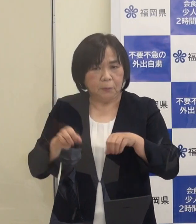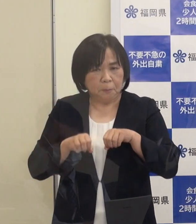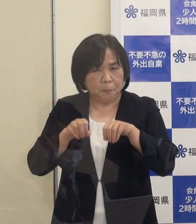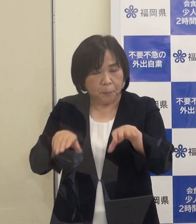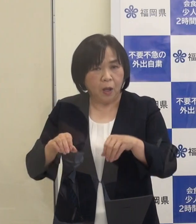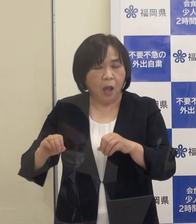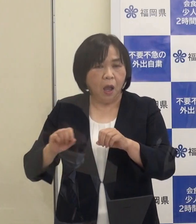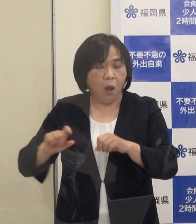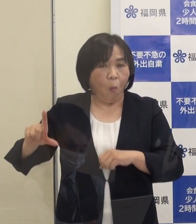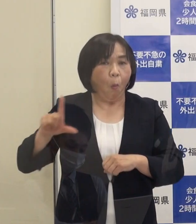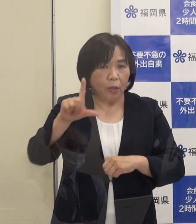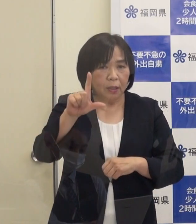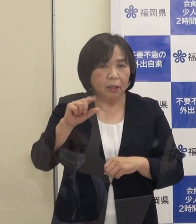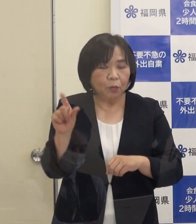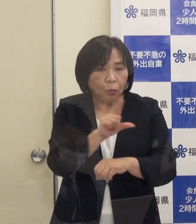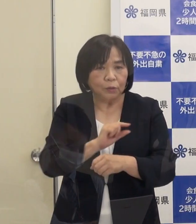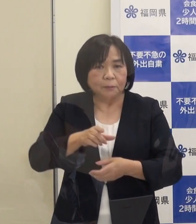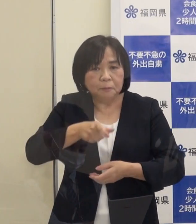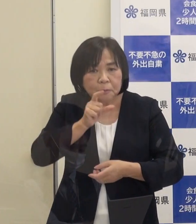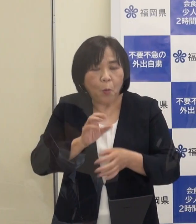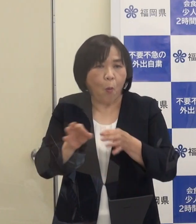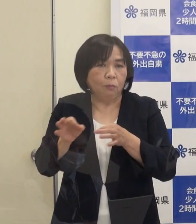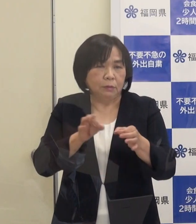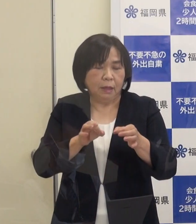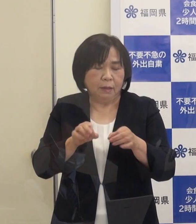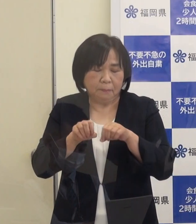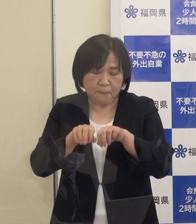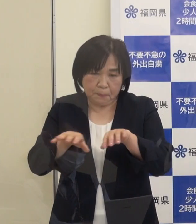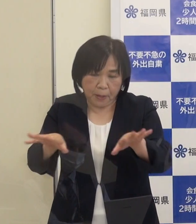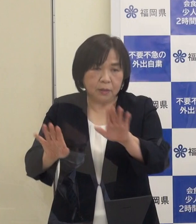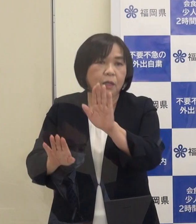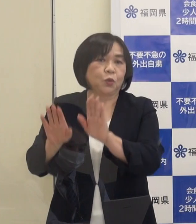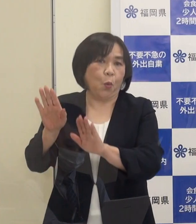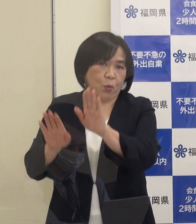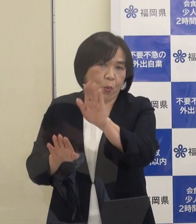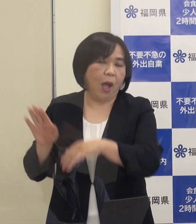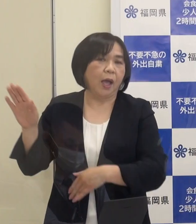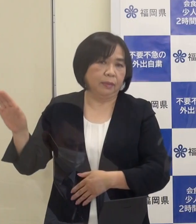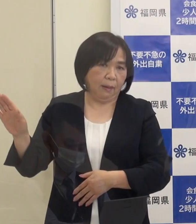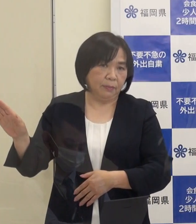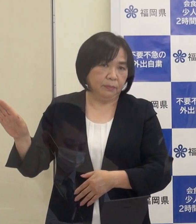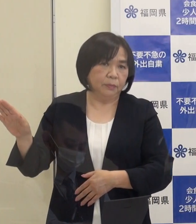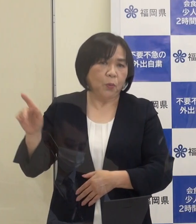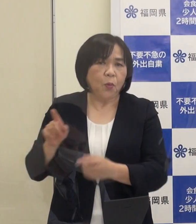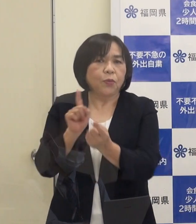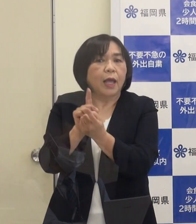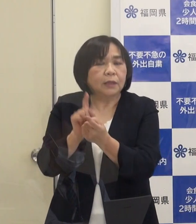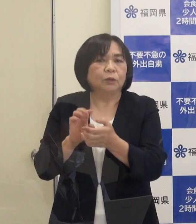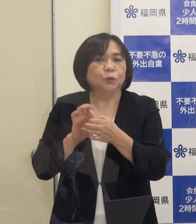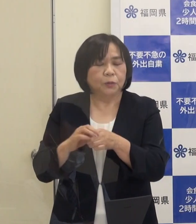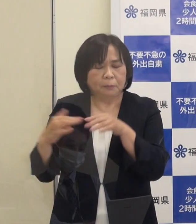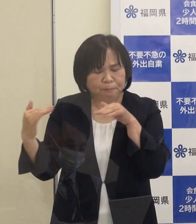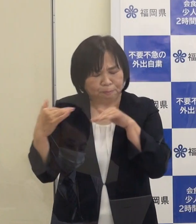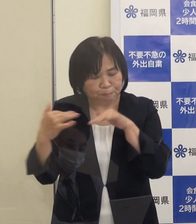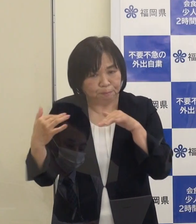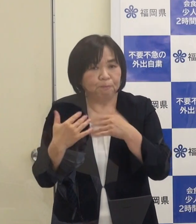特に飲食に起因するものが多いという状況がみられましたので この対策について協議しました